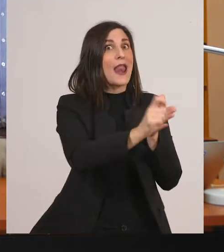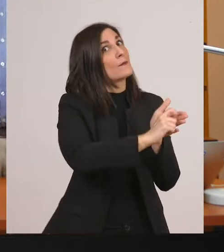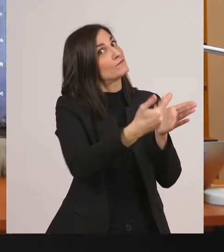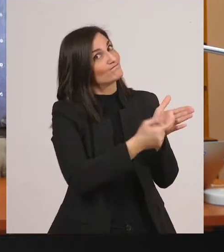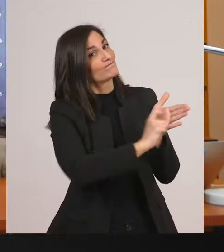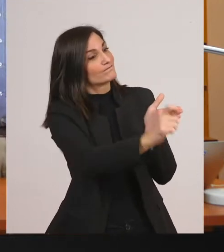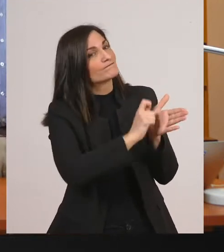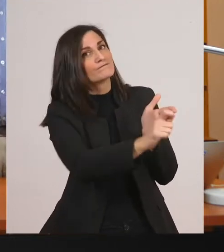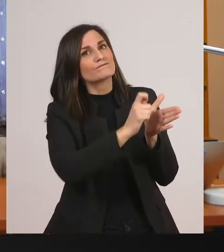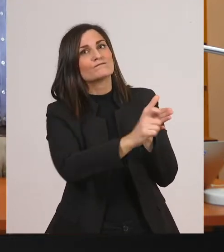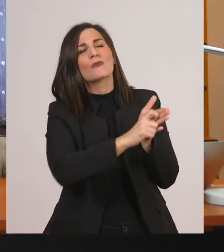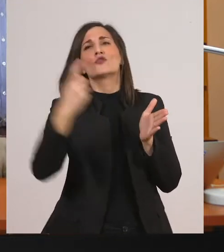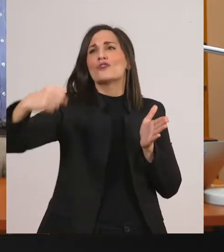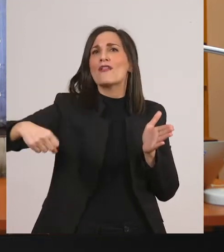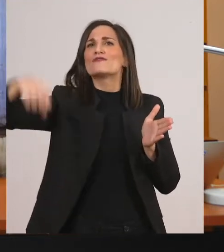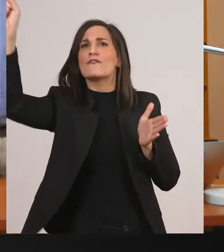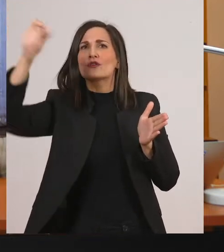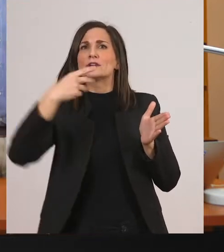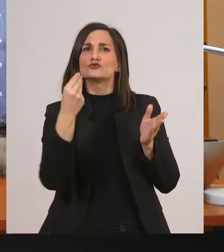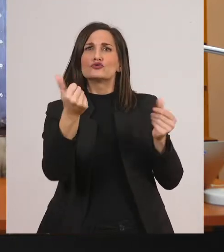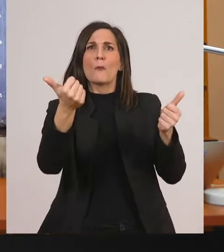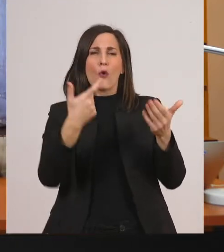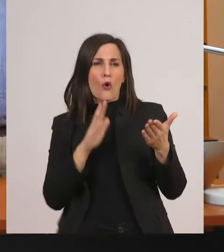πώς θα αντιμετωπίσω και μία διαφορετική άποψη, η οποία δεν είναι δική μου.